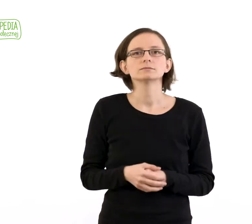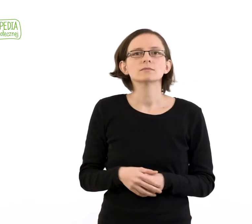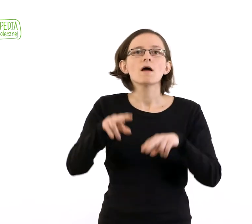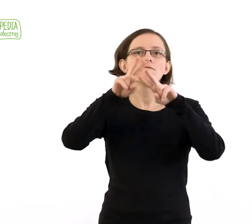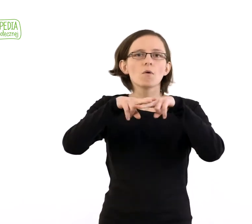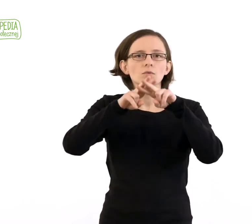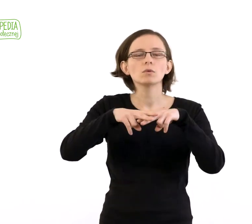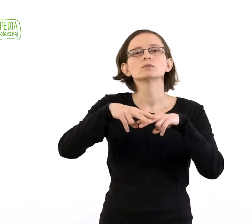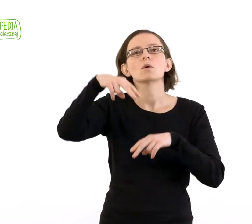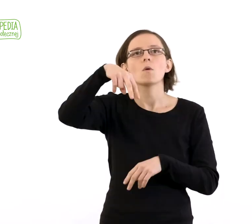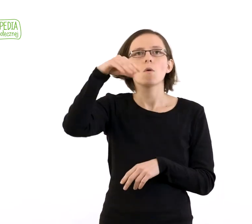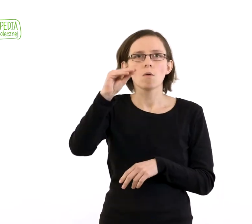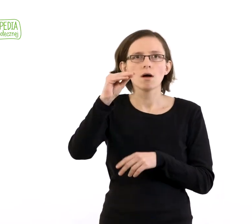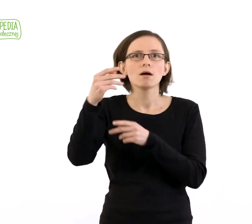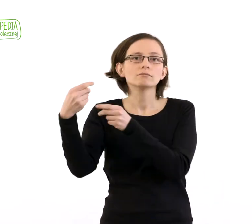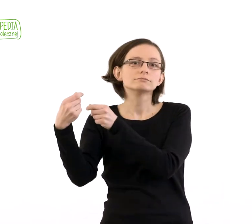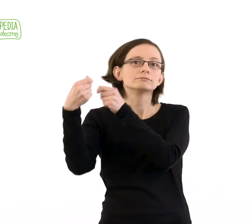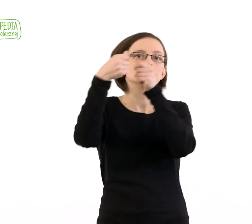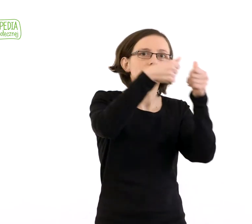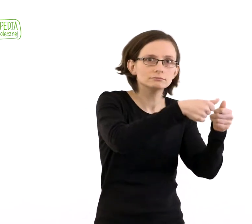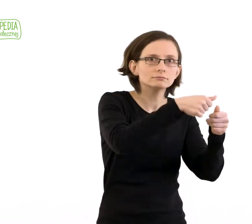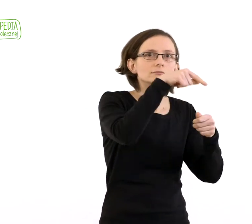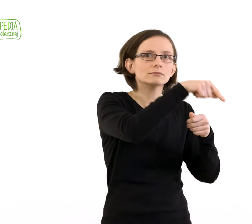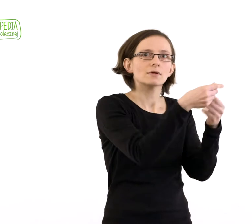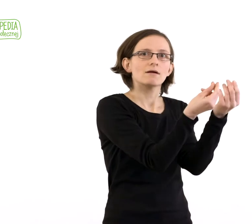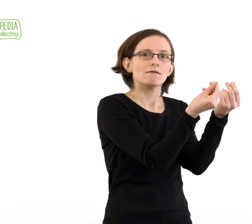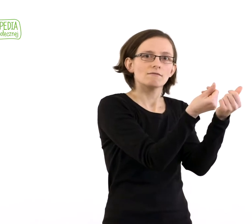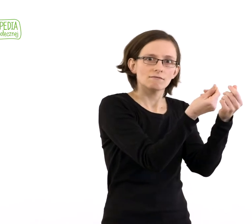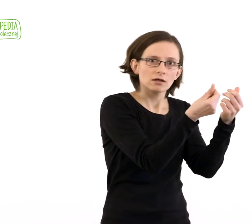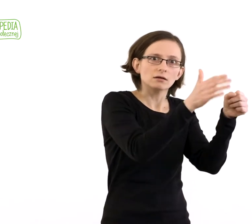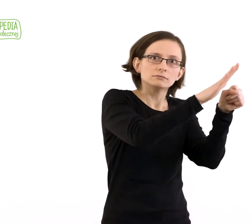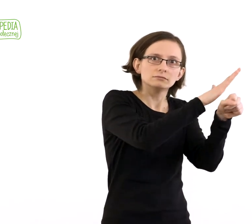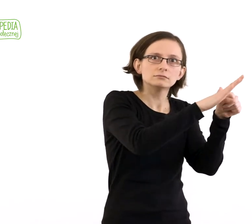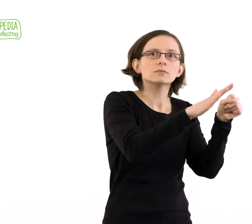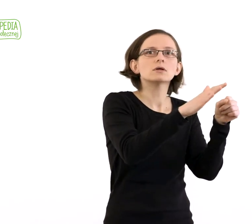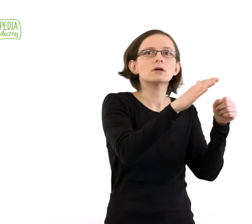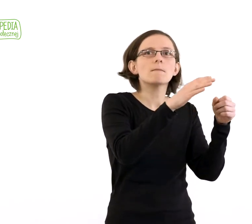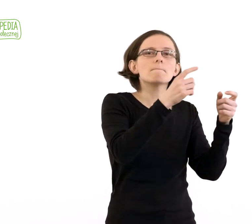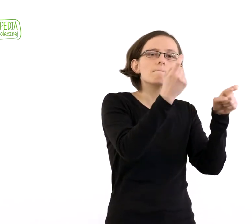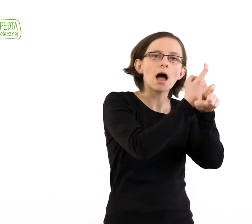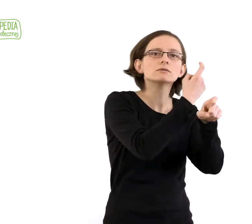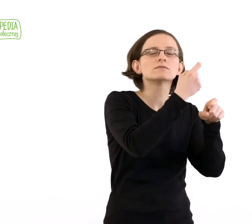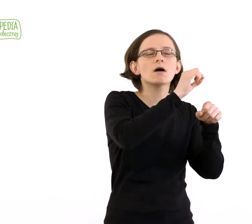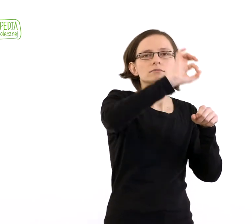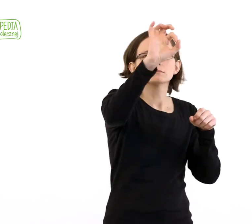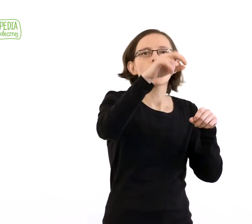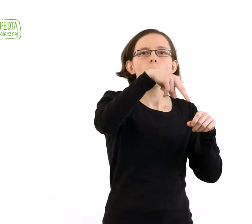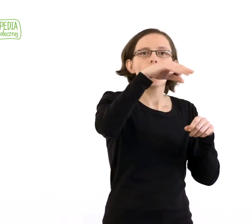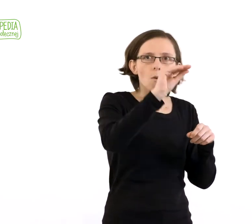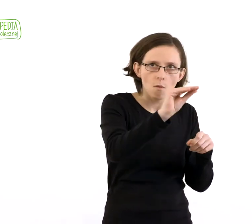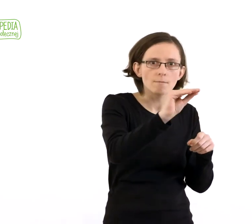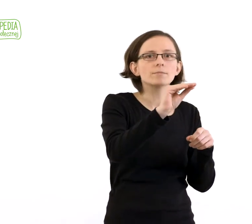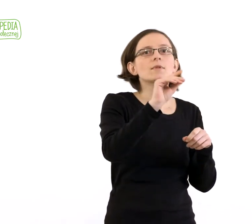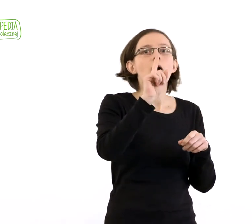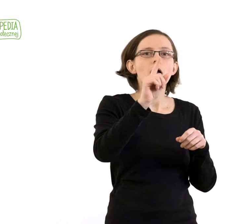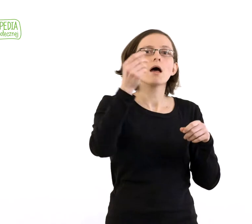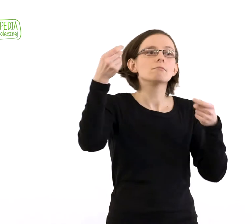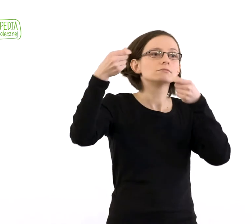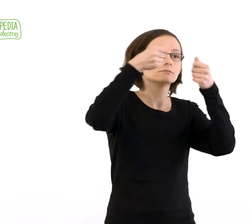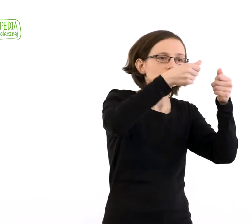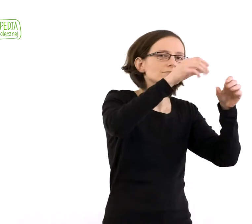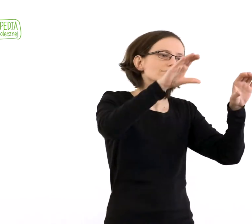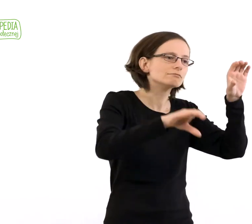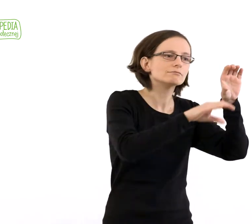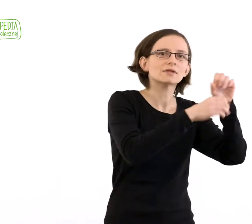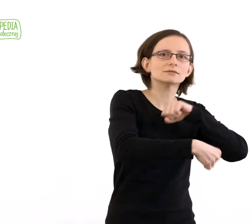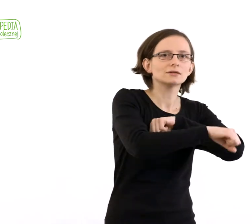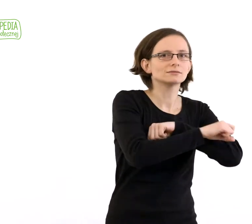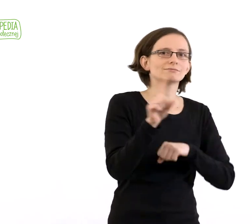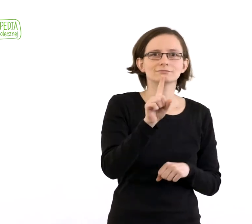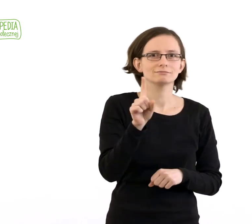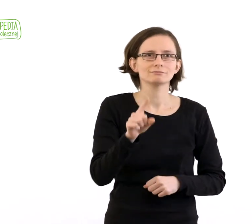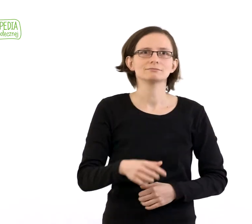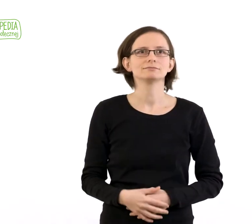fundusze UE jako uzupełnienie środków finansowych państw UE, a nie ich zastępstwo.